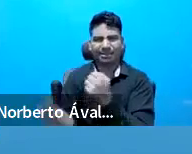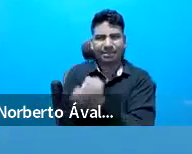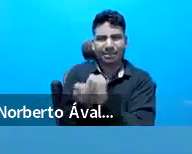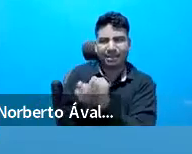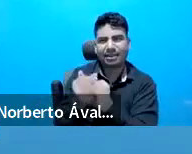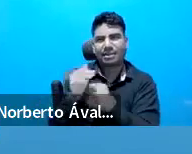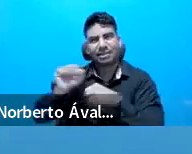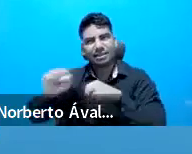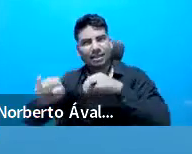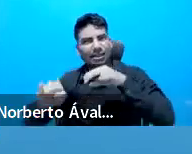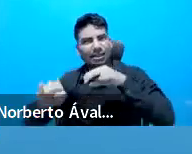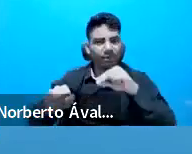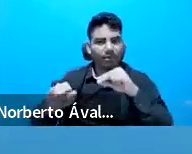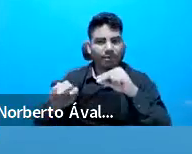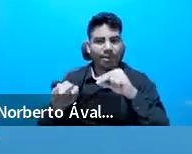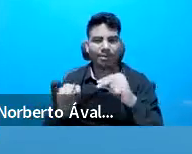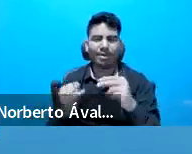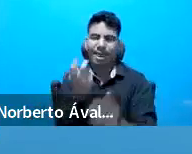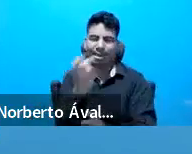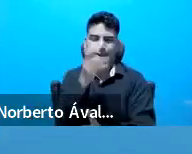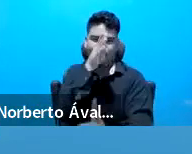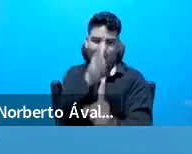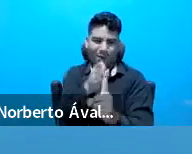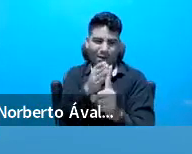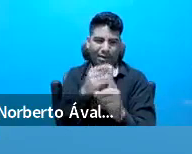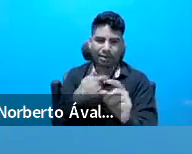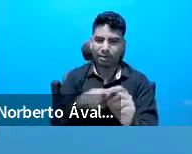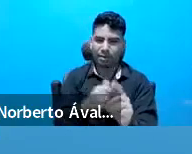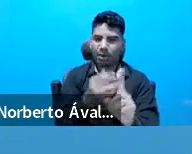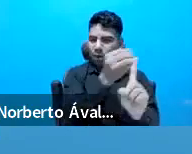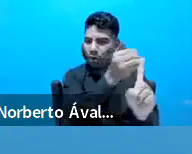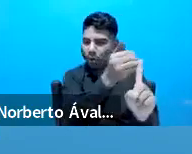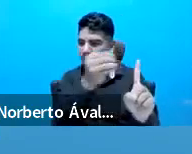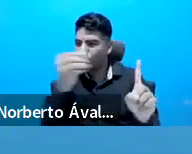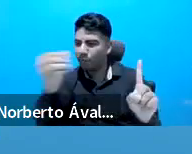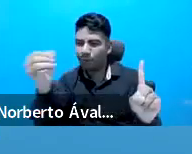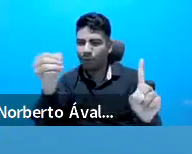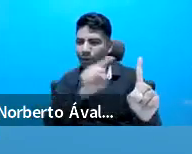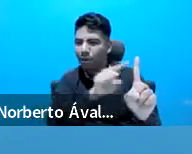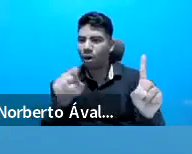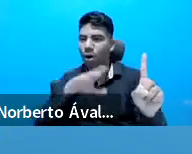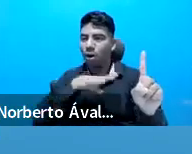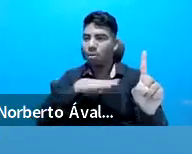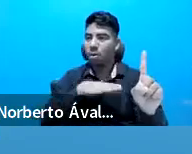como nuestro nuestro nuestro siguiente nuestro siguiente objetivo Tratar de entender. tender la oración condicional la oración condicional y tratar